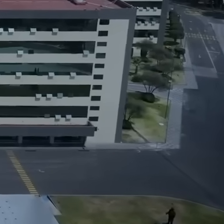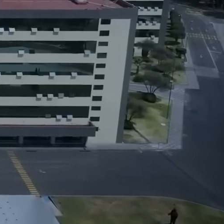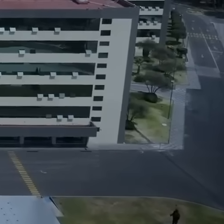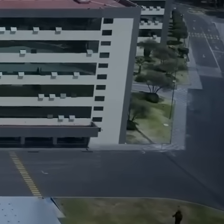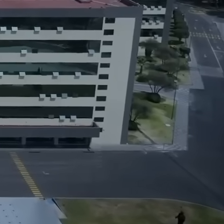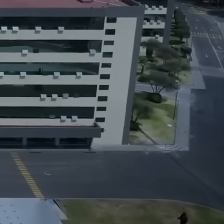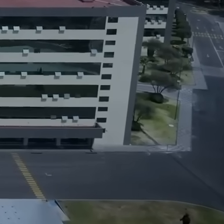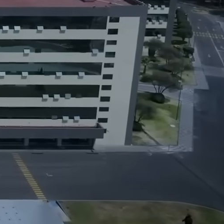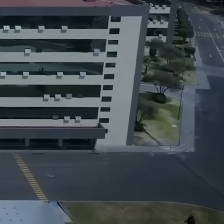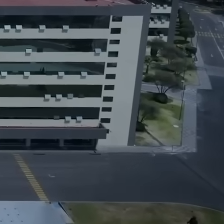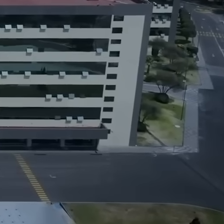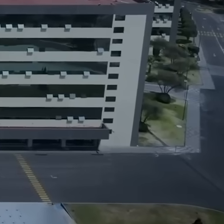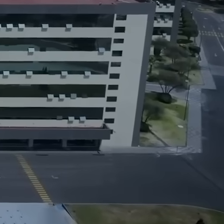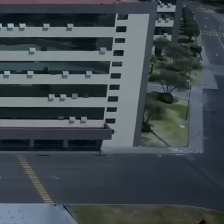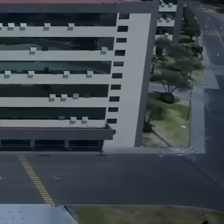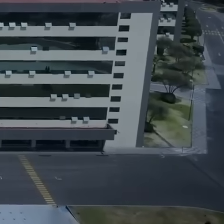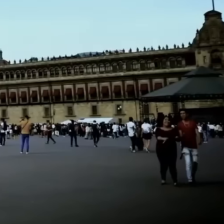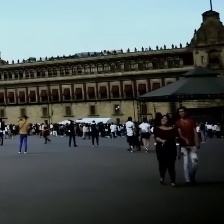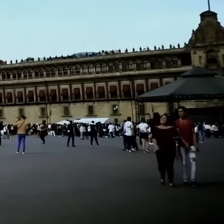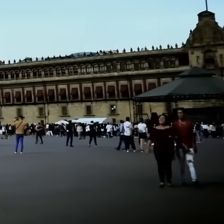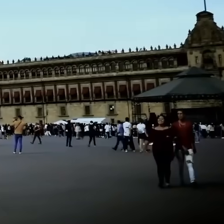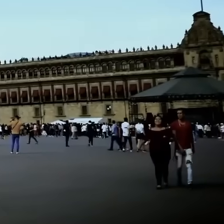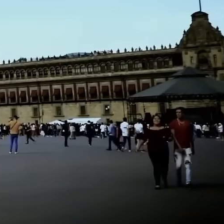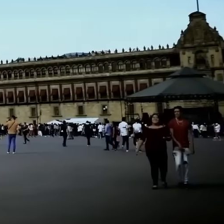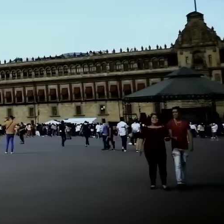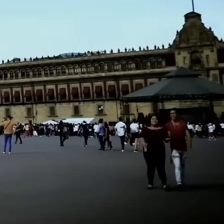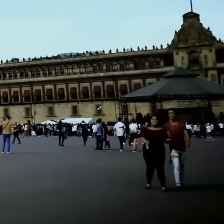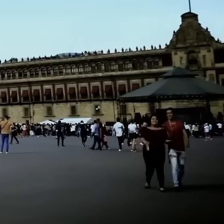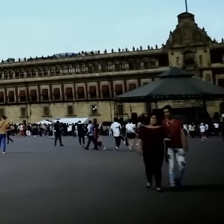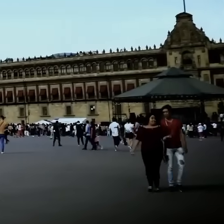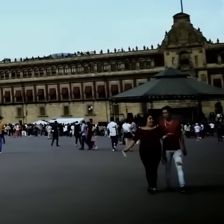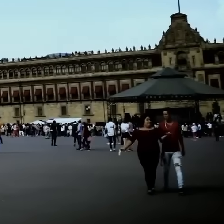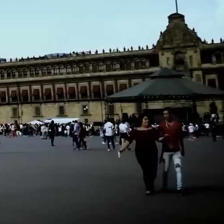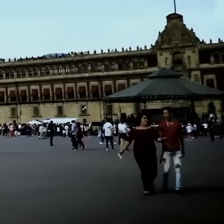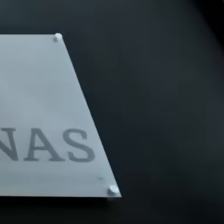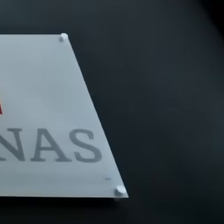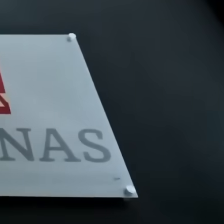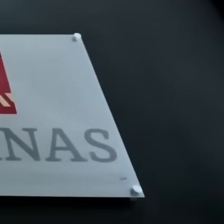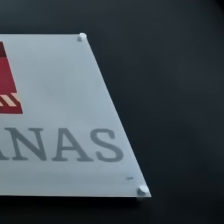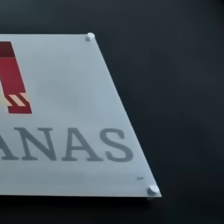de la Defensa Nacional refrenda su compromiso con el desarrollo del país al participar activamente